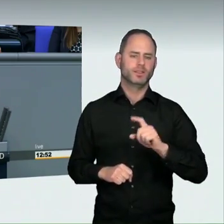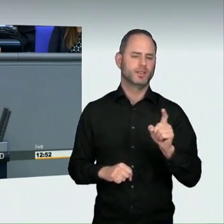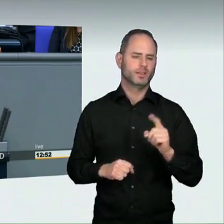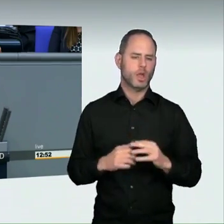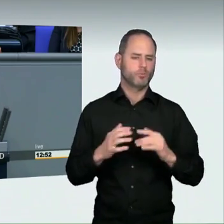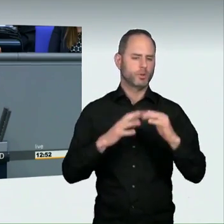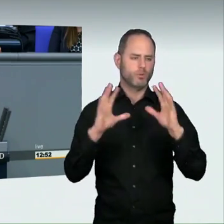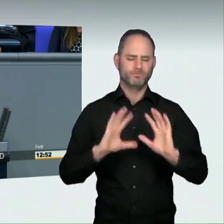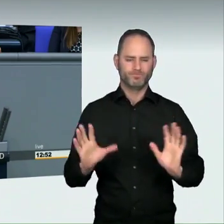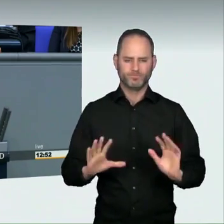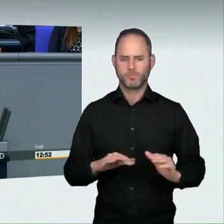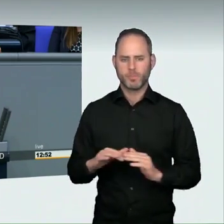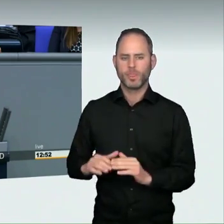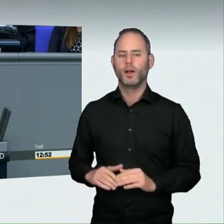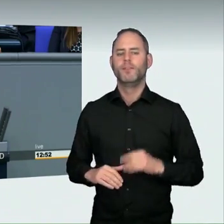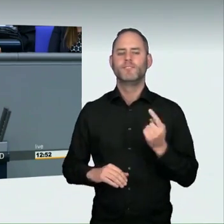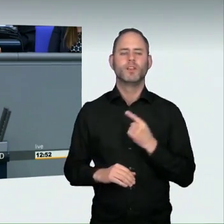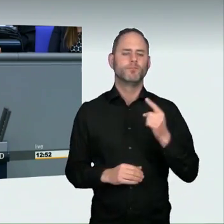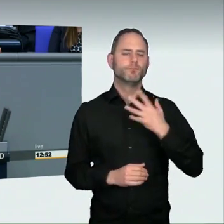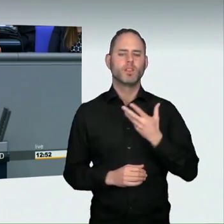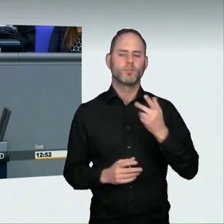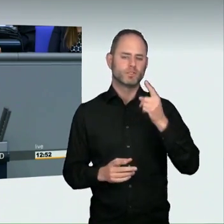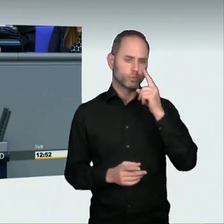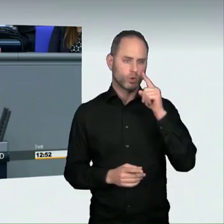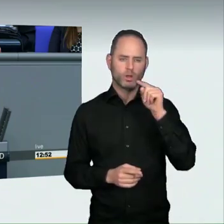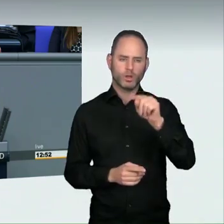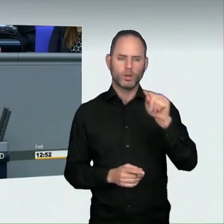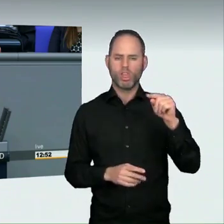Wenn heute etwa einem Mieter wegen Mietrückständen fristlos gekündigt wird,